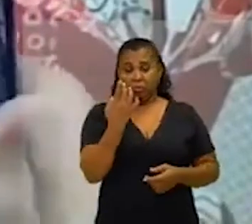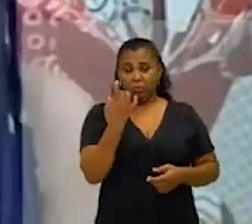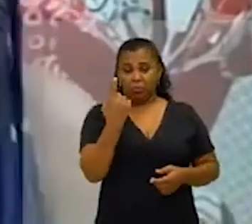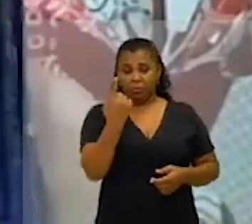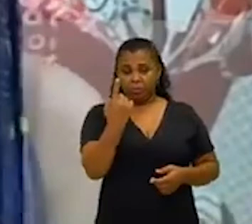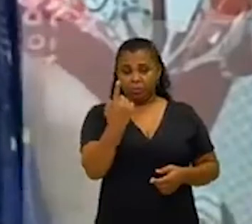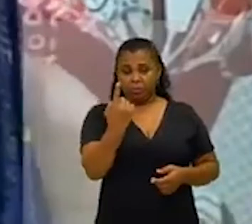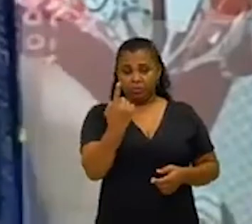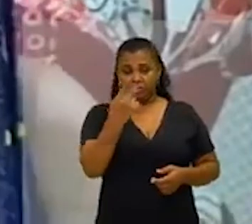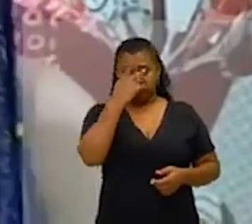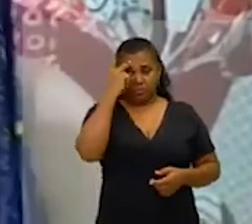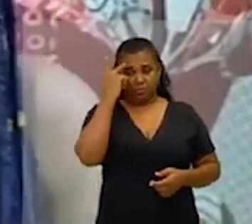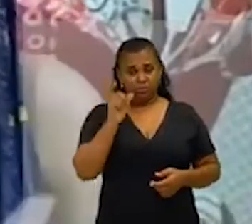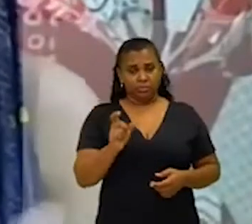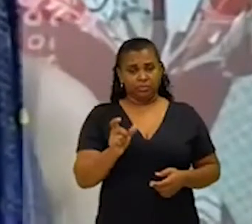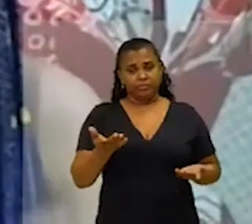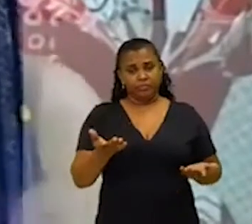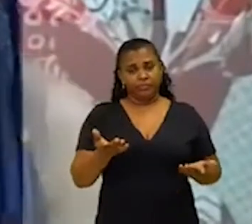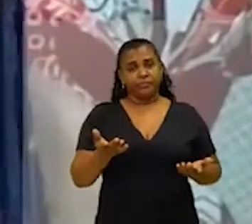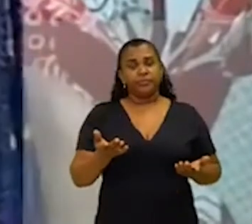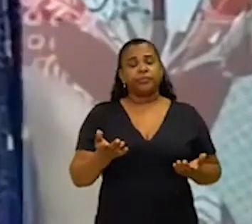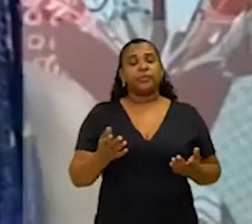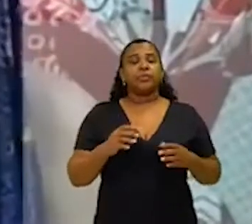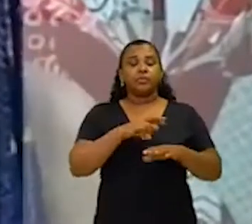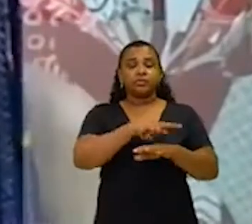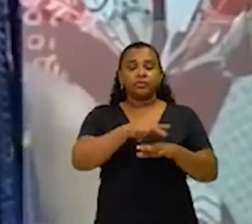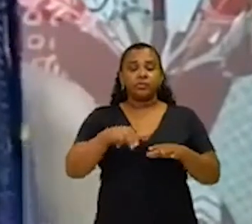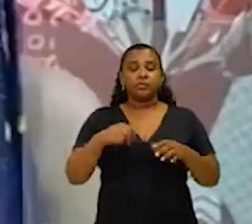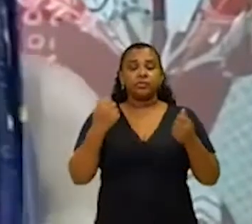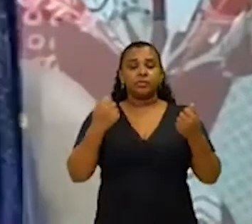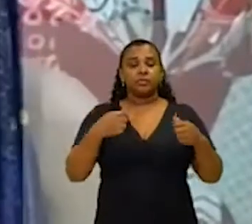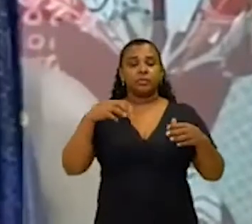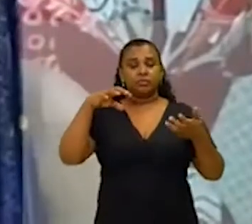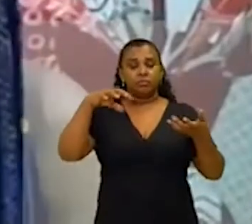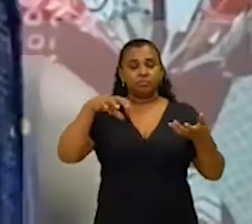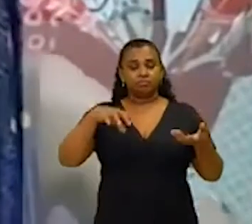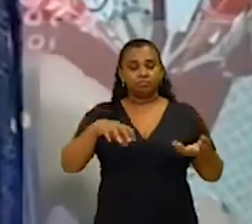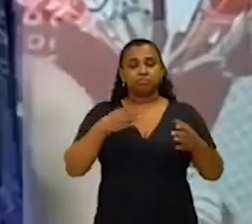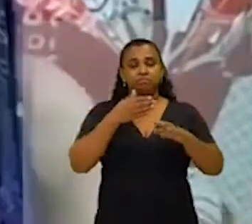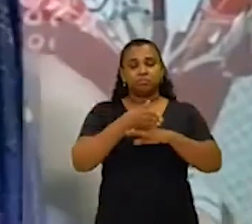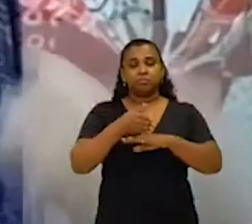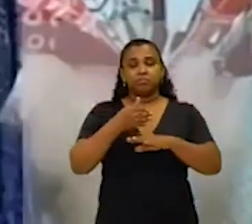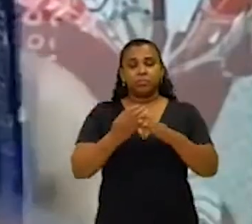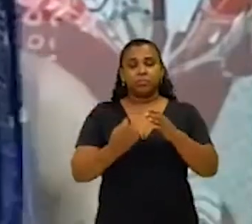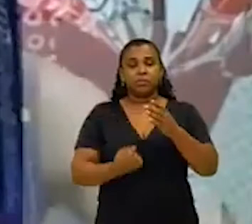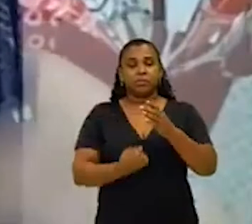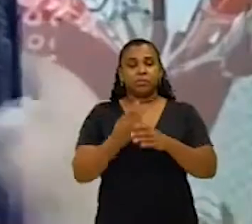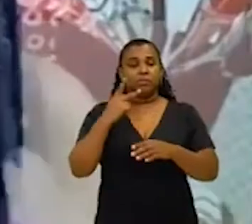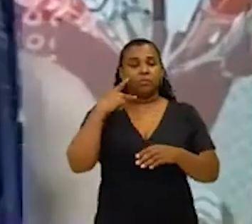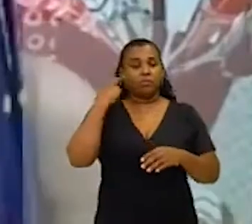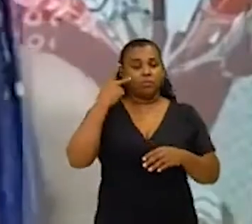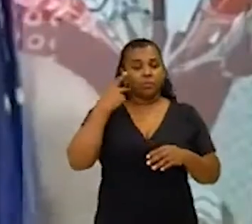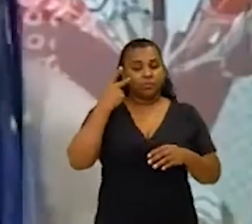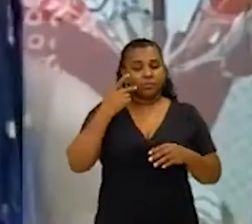estar ali no Parlamento criando desde a formulação políticas públicas EA traseira perspectiva variada